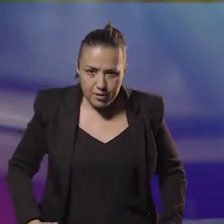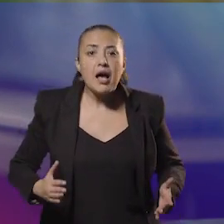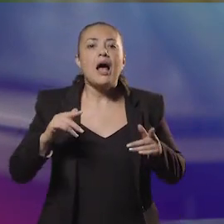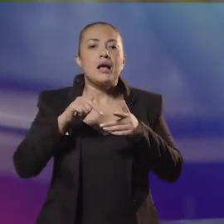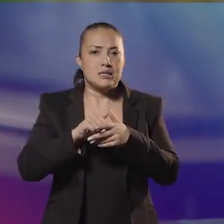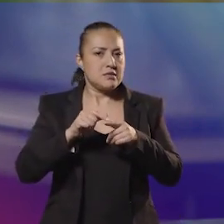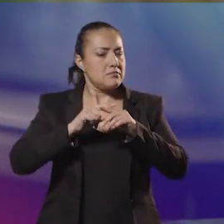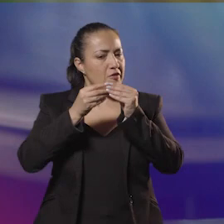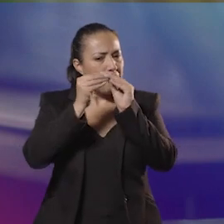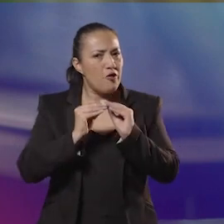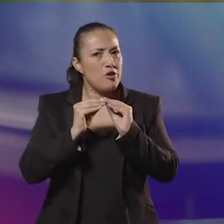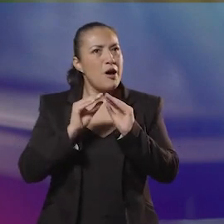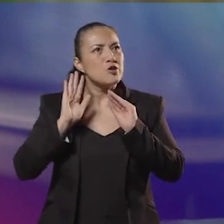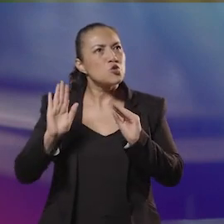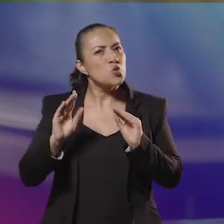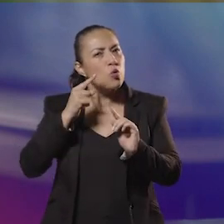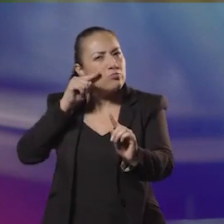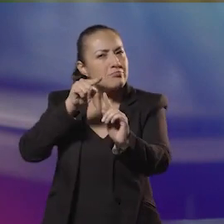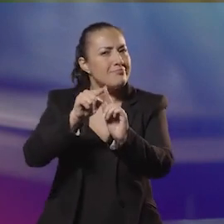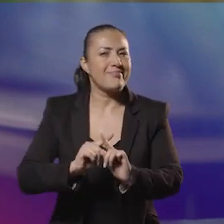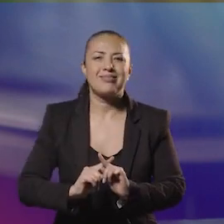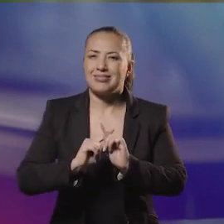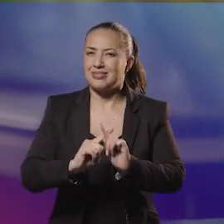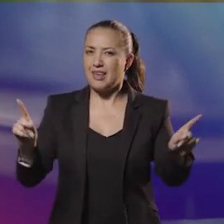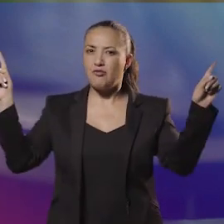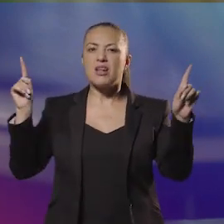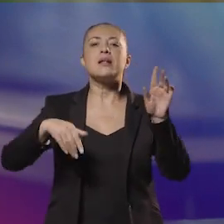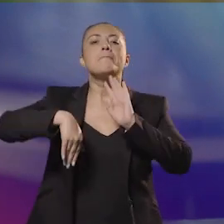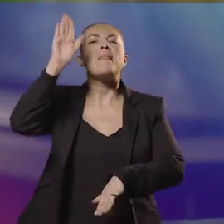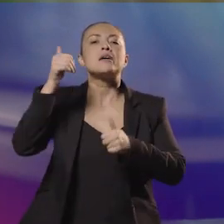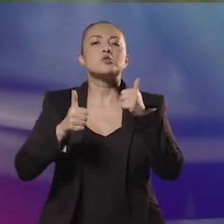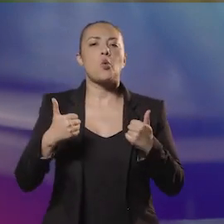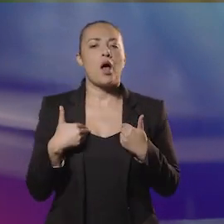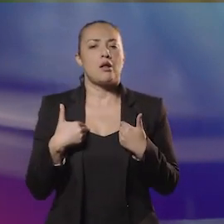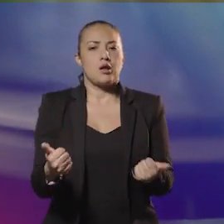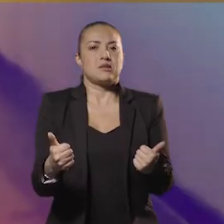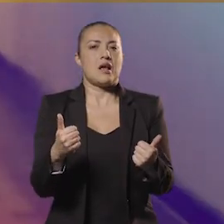tienen otras finalidades y las finalidades son curativas.